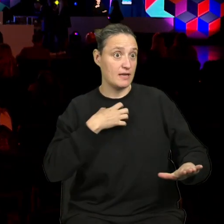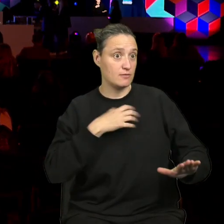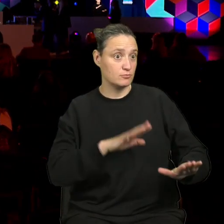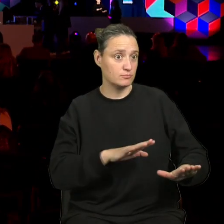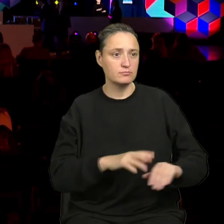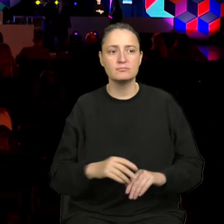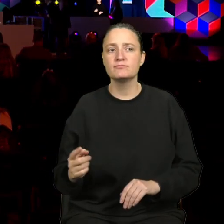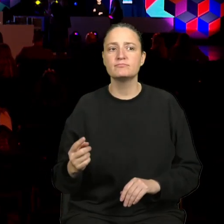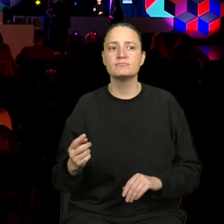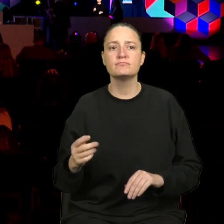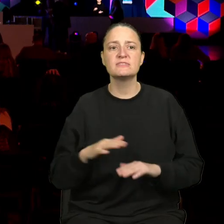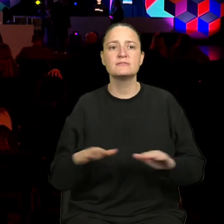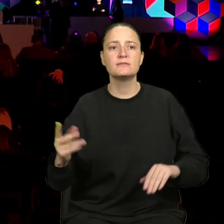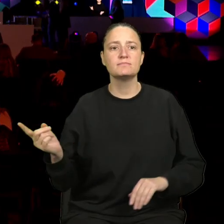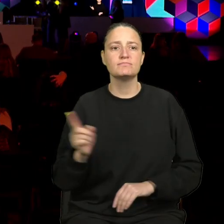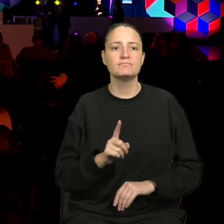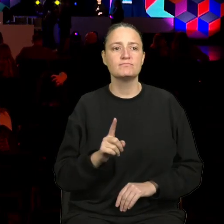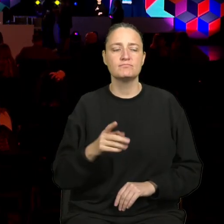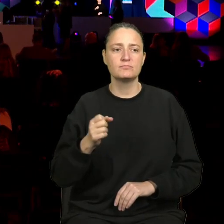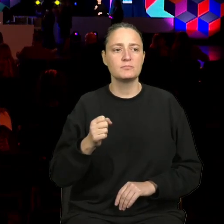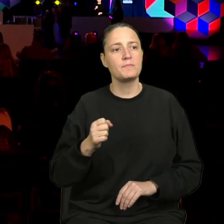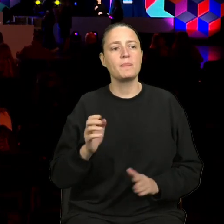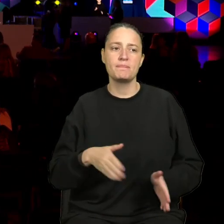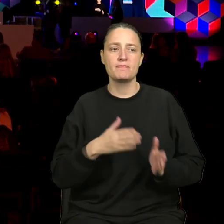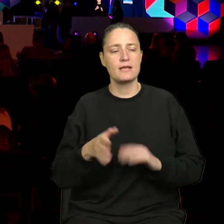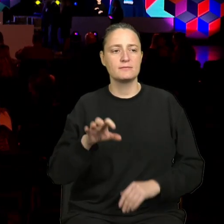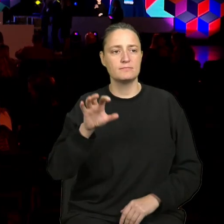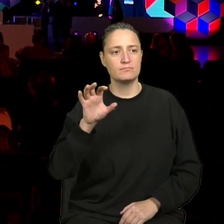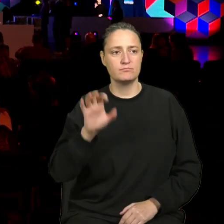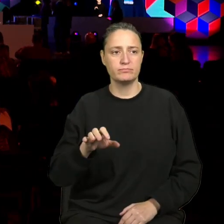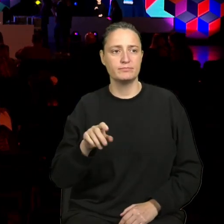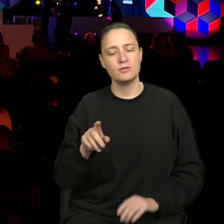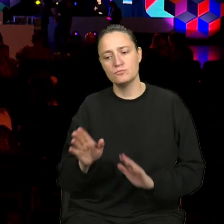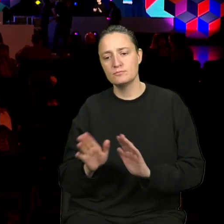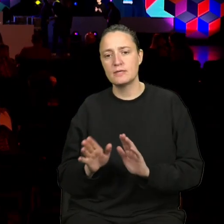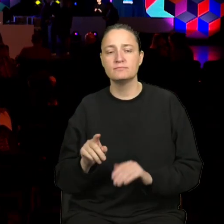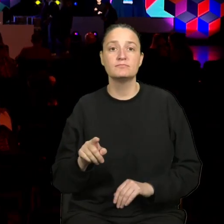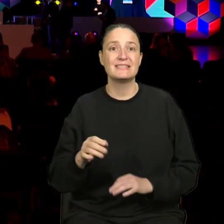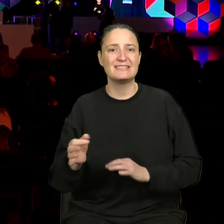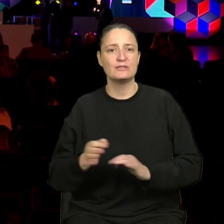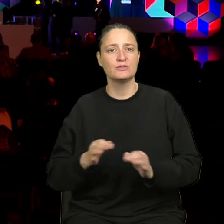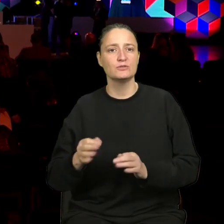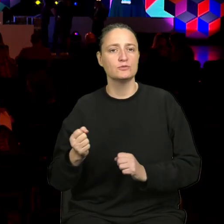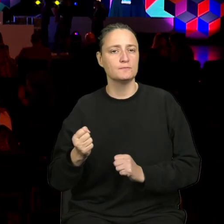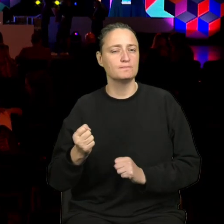Zapraszam na scenę ambasadorkę kolejnej kategorii, 'Historia, która zostaje' i o tym jakie były